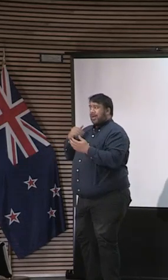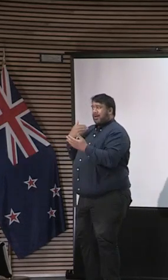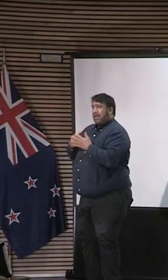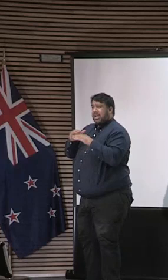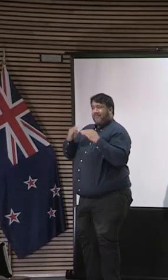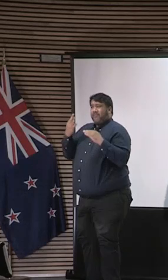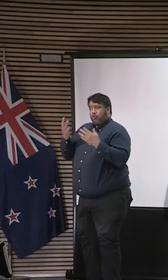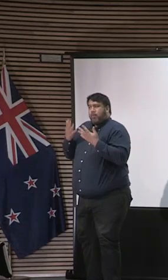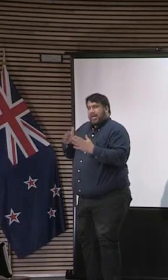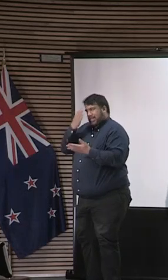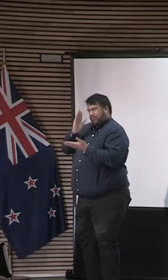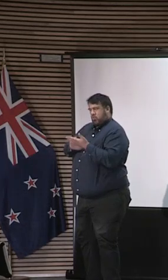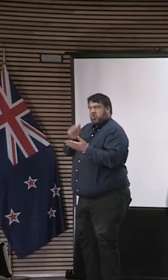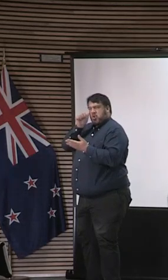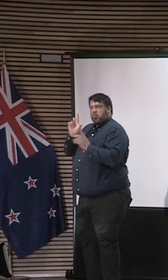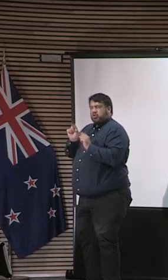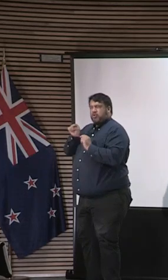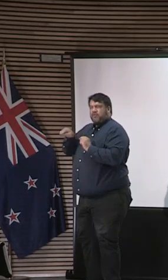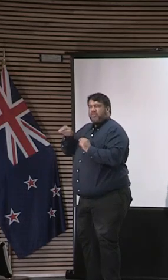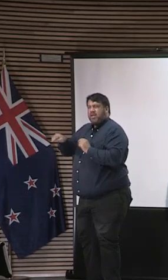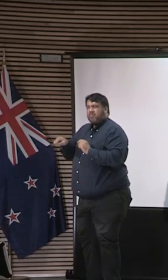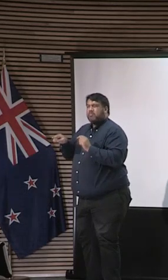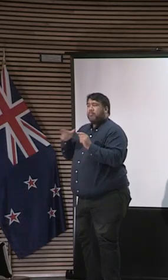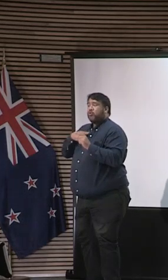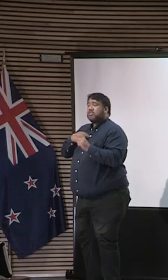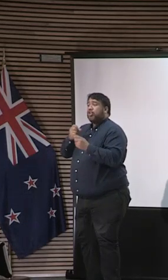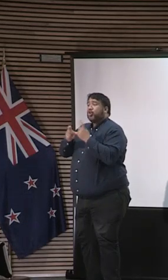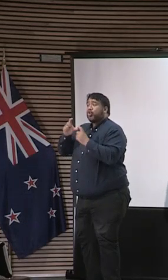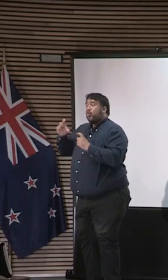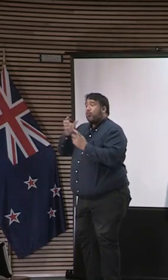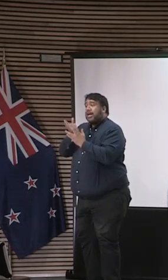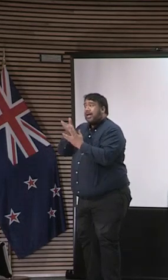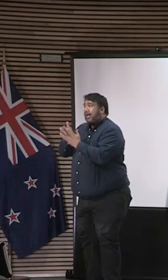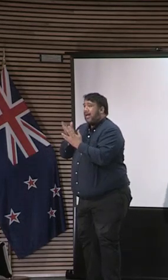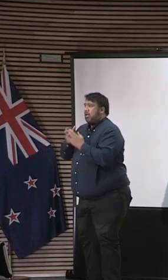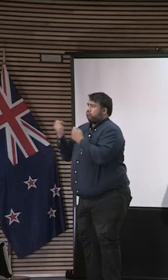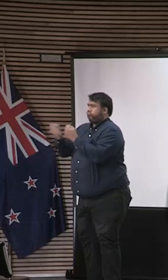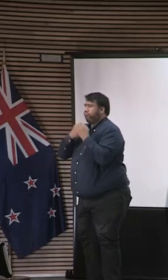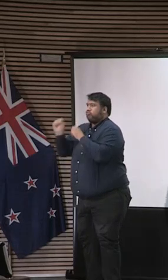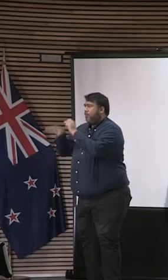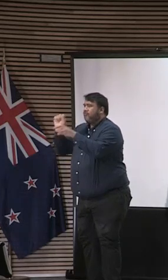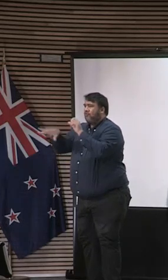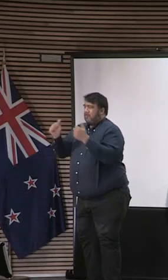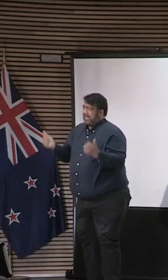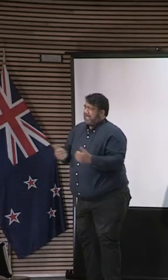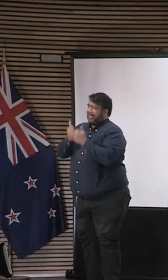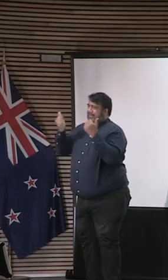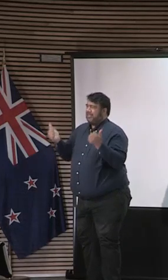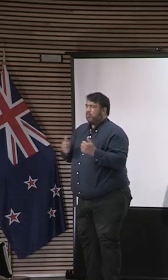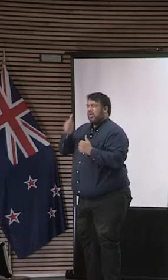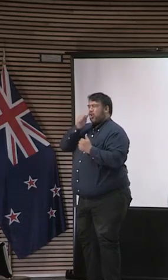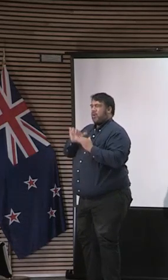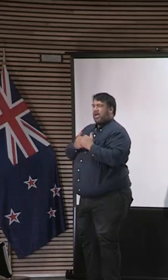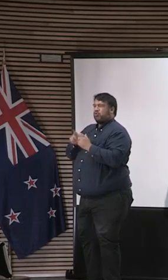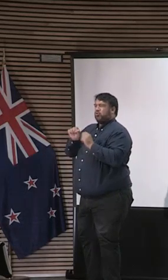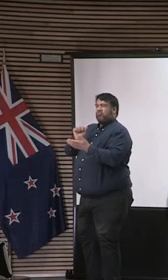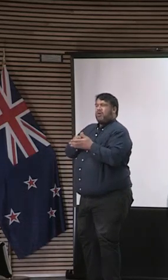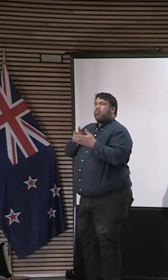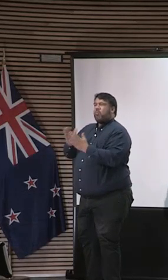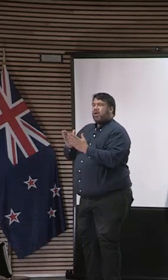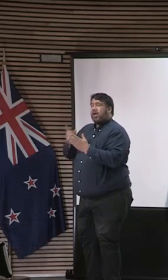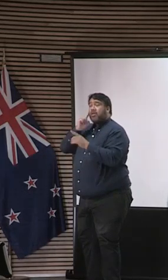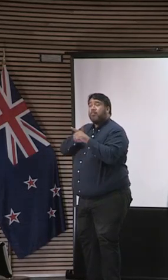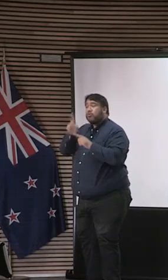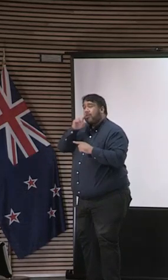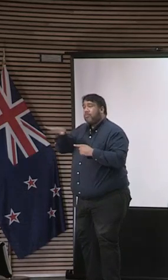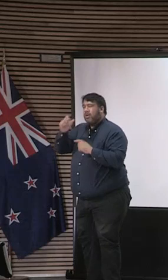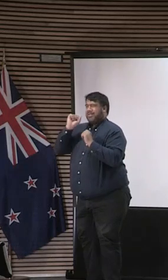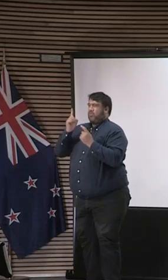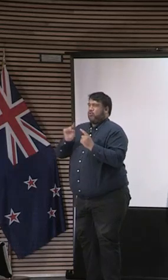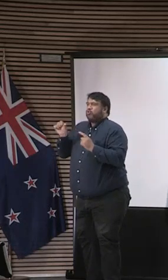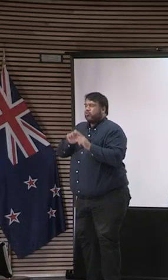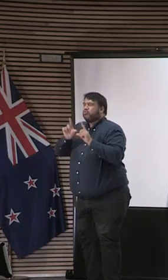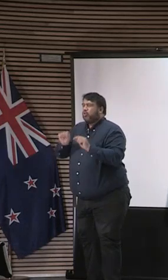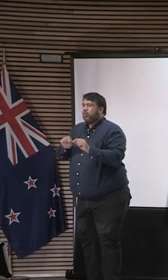ratou kaituku mahi, ko te waahi